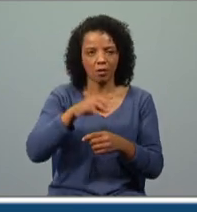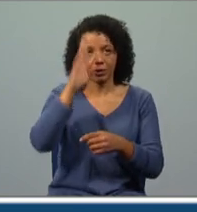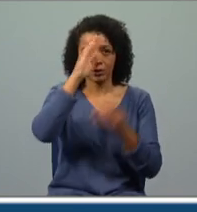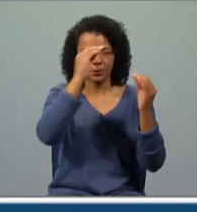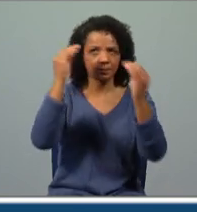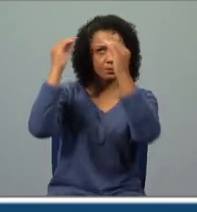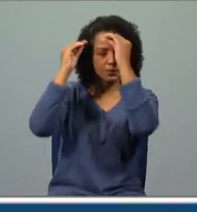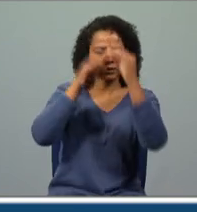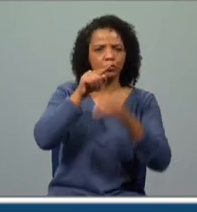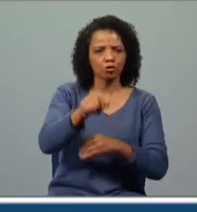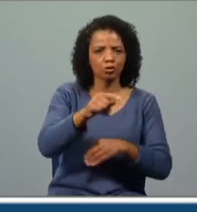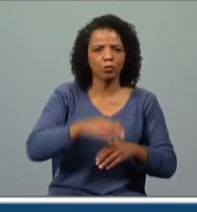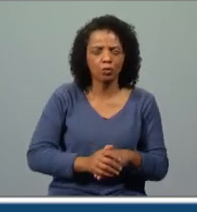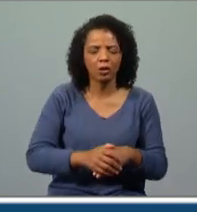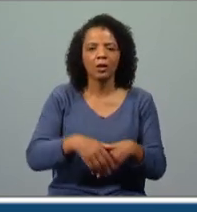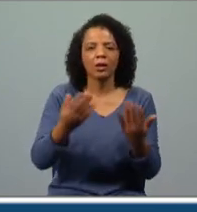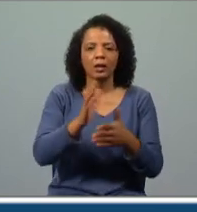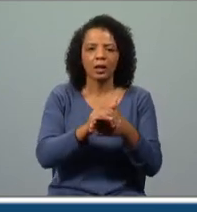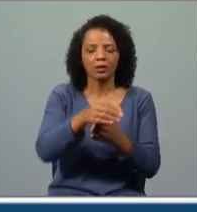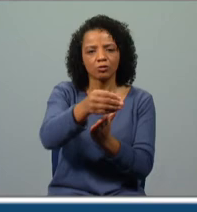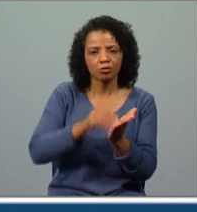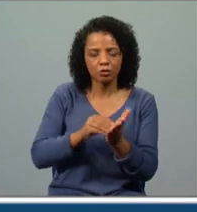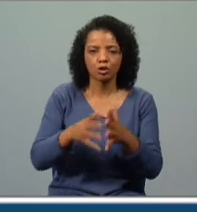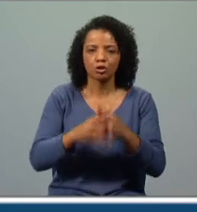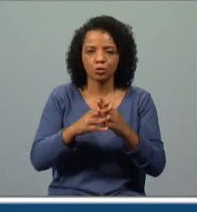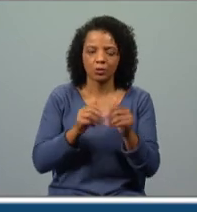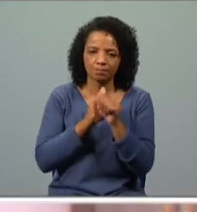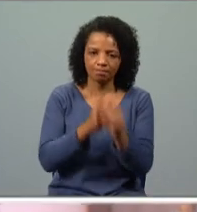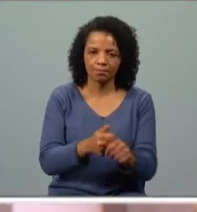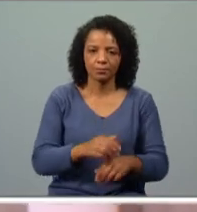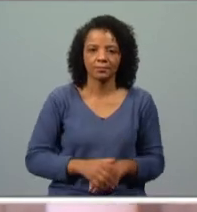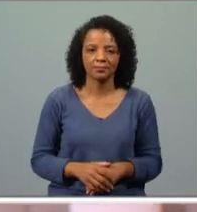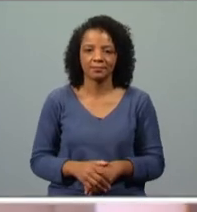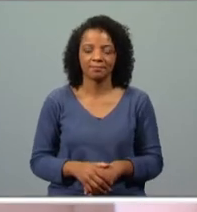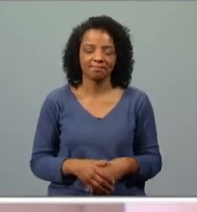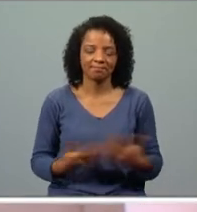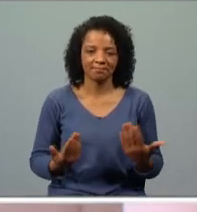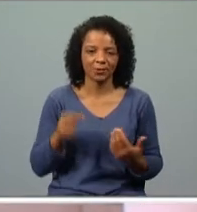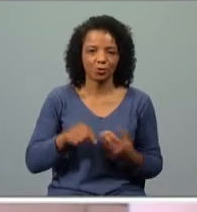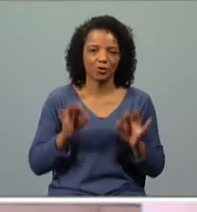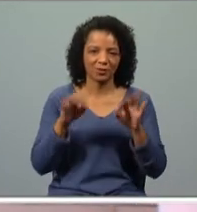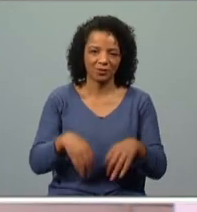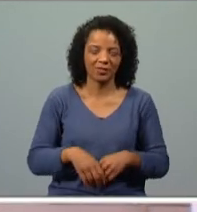deles e redija essa carta respeita a sua estrutura e bom vamos ficar por aqui eu 他們並寫這封信尊重您的結構和好的讓我們停在這裡我